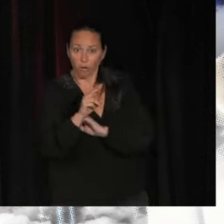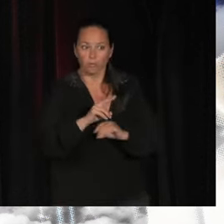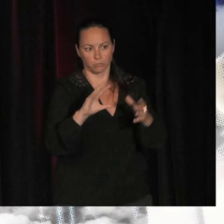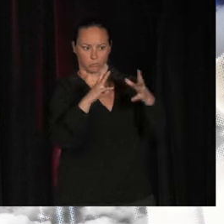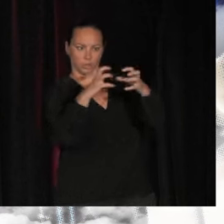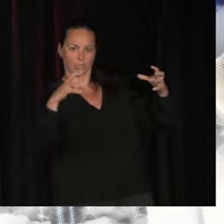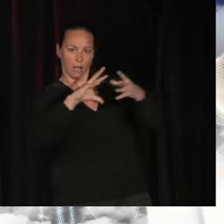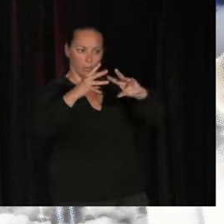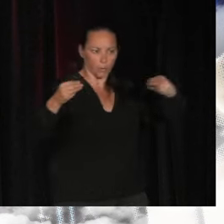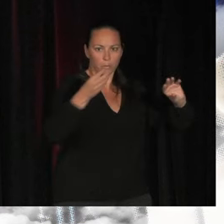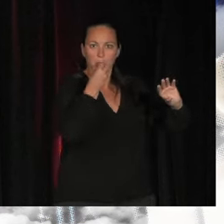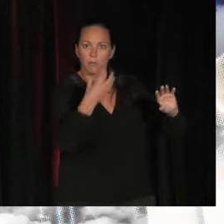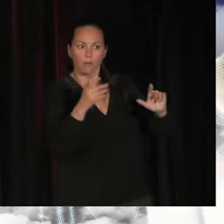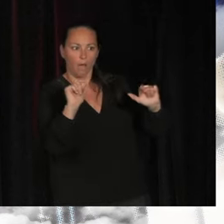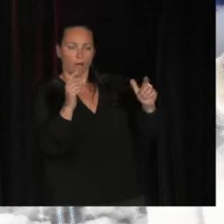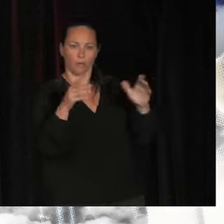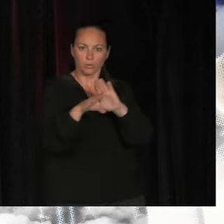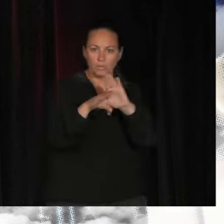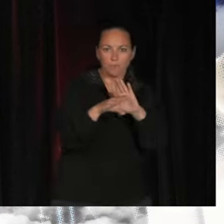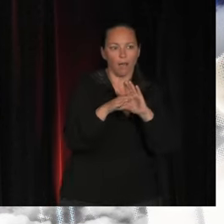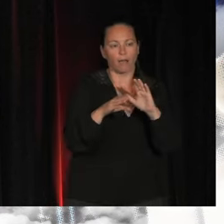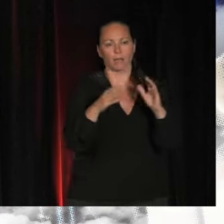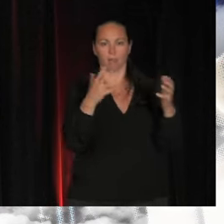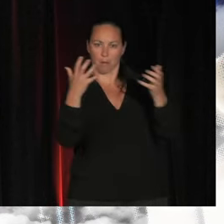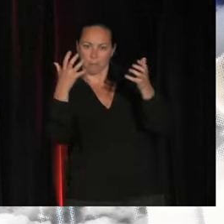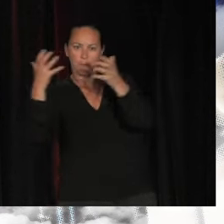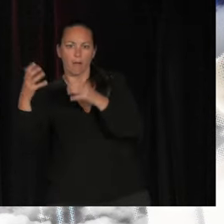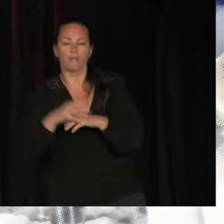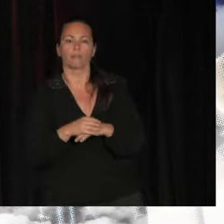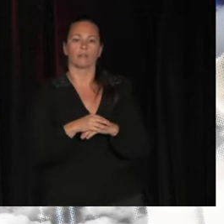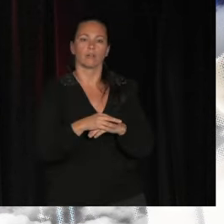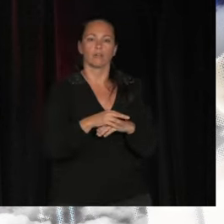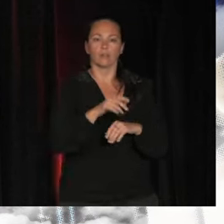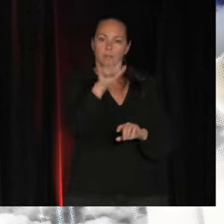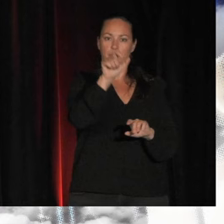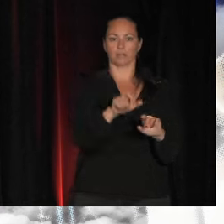Ils sont arrivés avec une recette qui était hyper forte, hyper charismatique, ce roster qui avait quand même vraiment de la